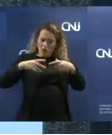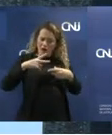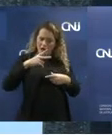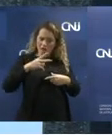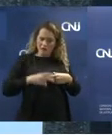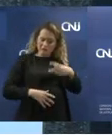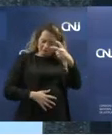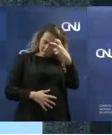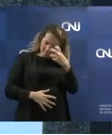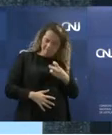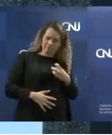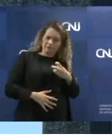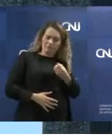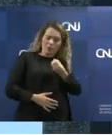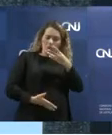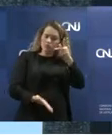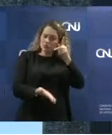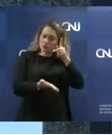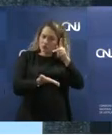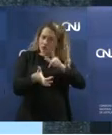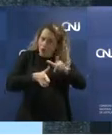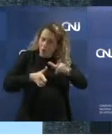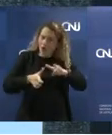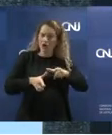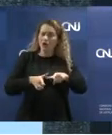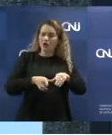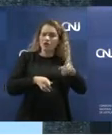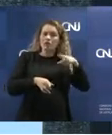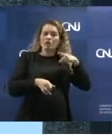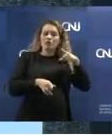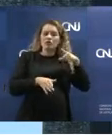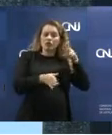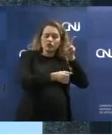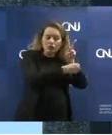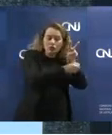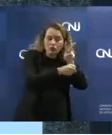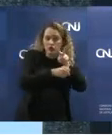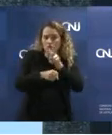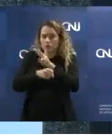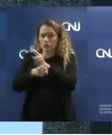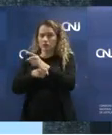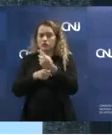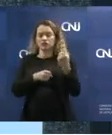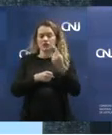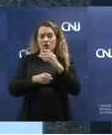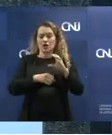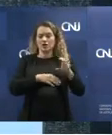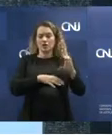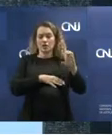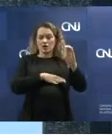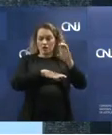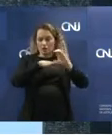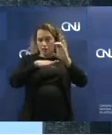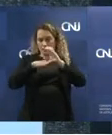e, evidentemente, sob a orientação e fiscalização das corregedorias locais e Corregedoria Nacional.